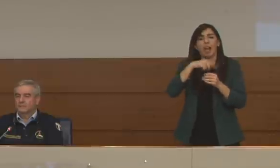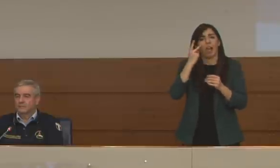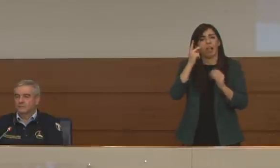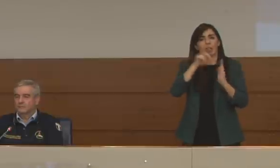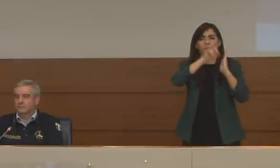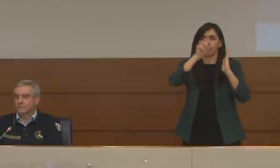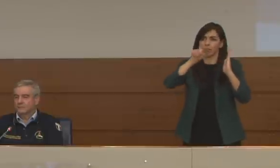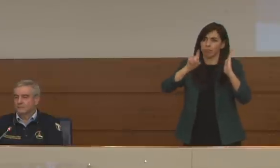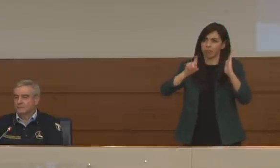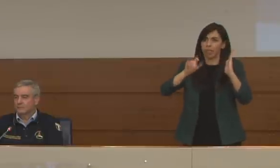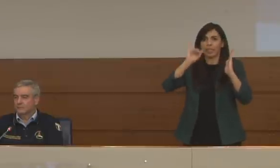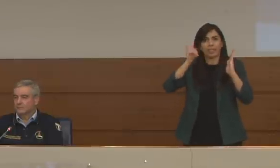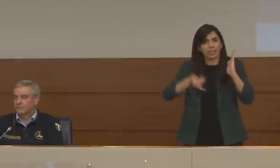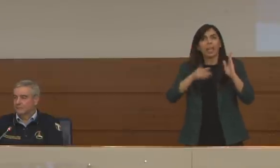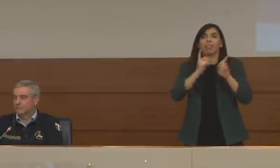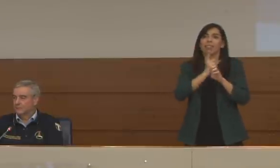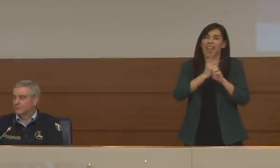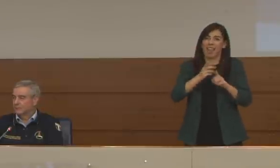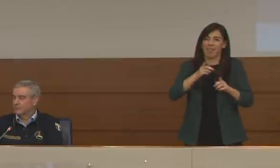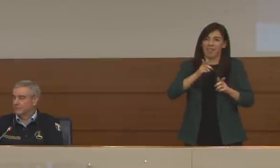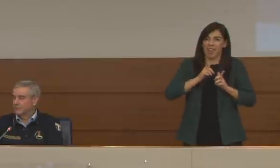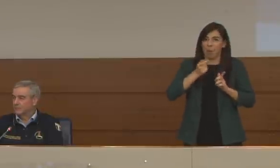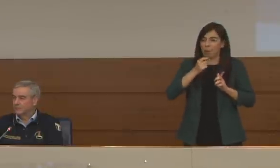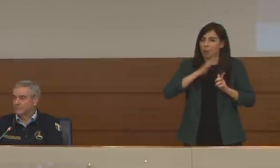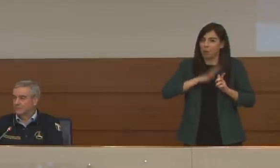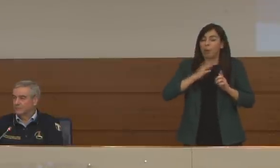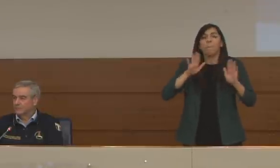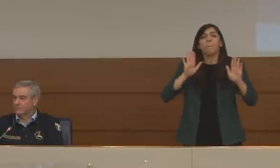di conforto, ma certamente non ci deve fare ridurre il livello di allarme.